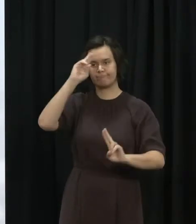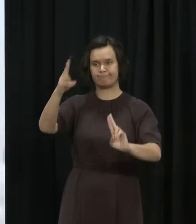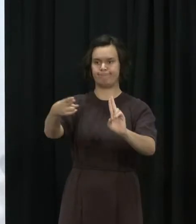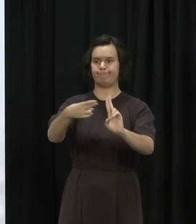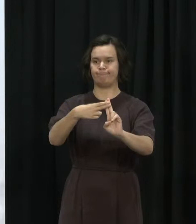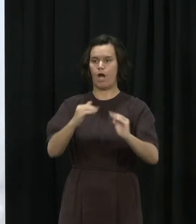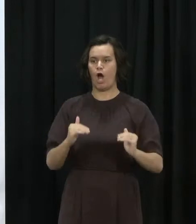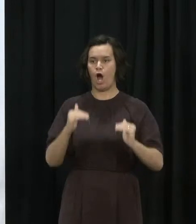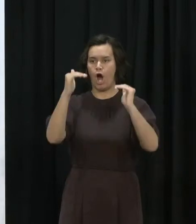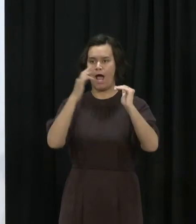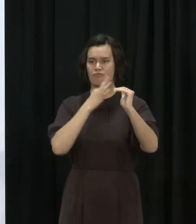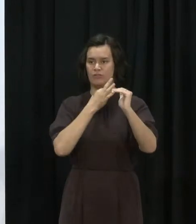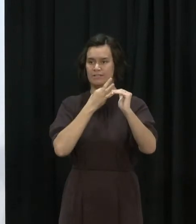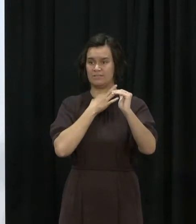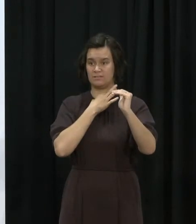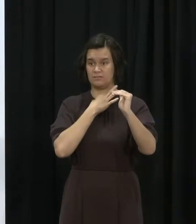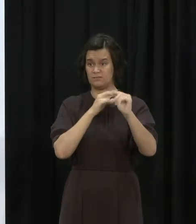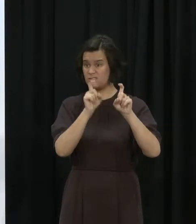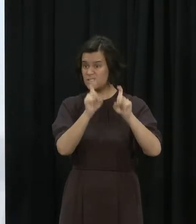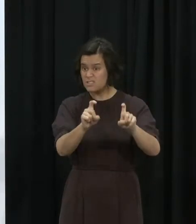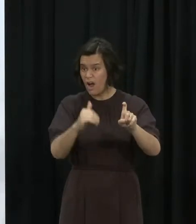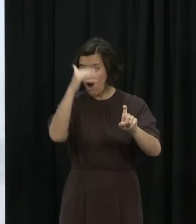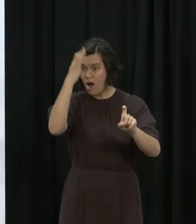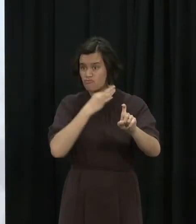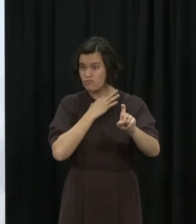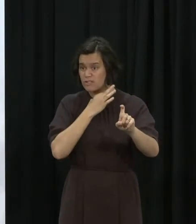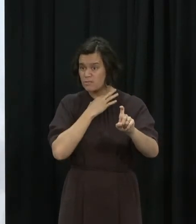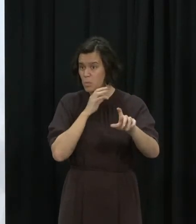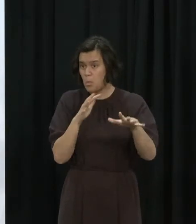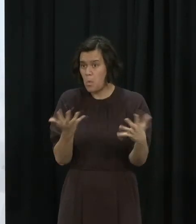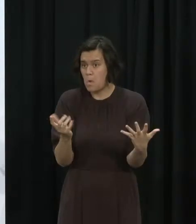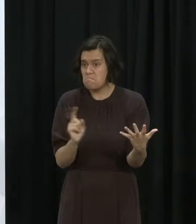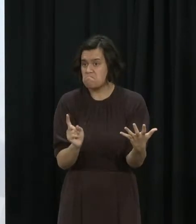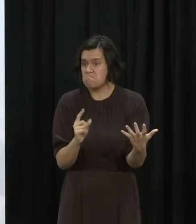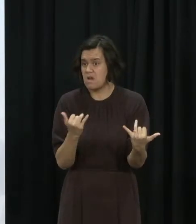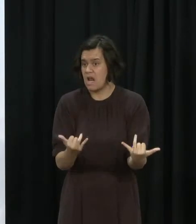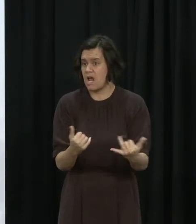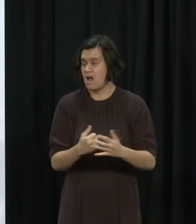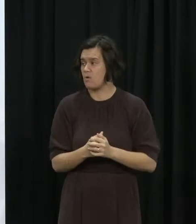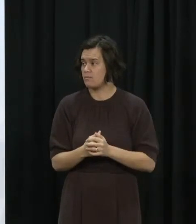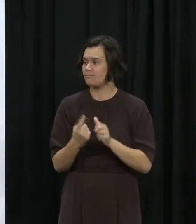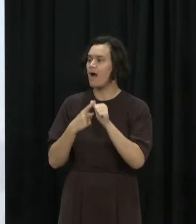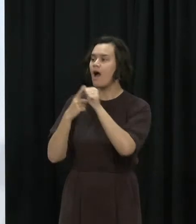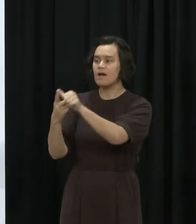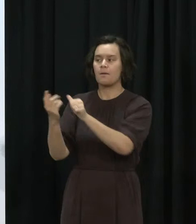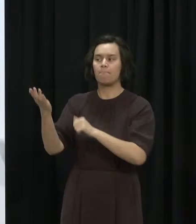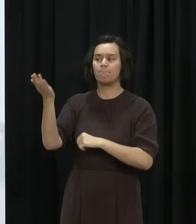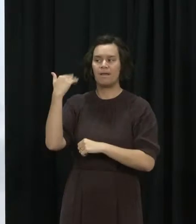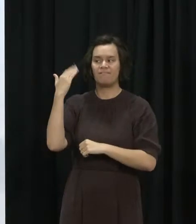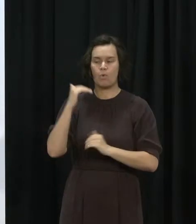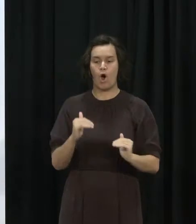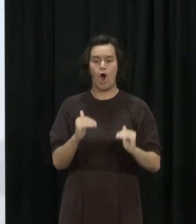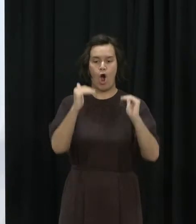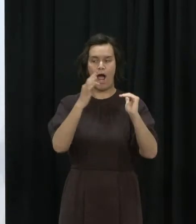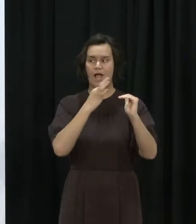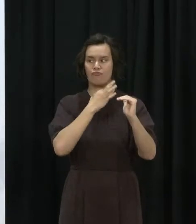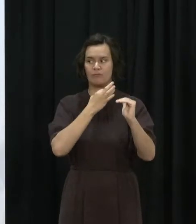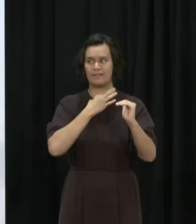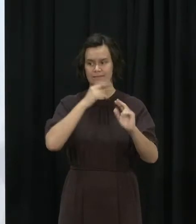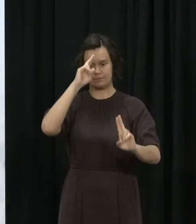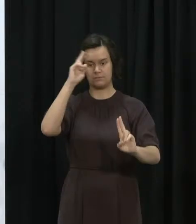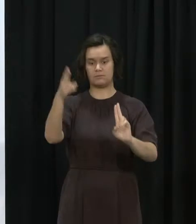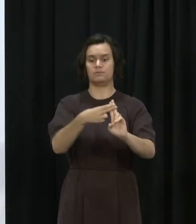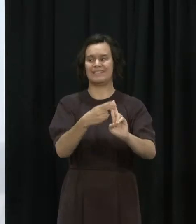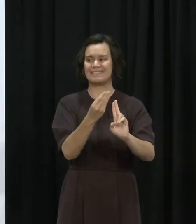Ehara i te mea.